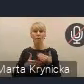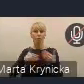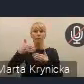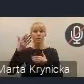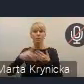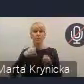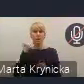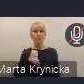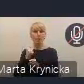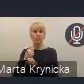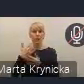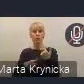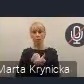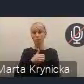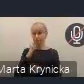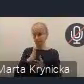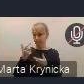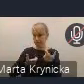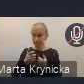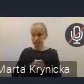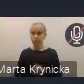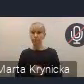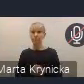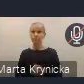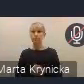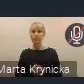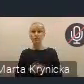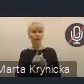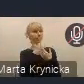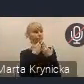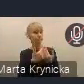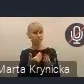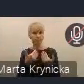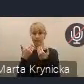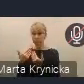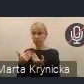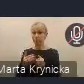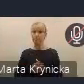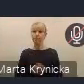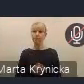Bardzo dziękuję. Pani dyrektor, bardzo serdecznie dziękujemy.